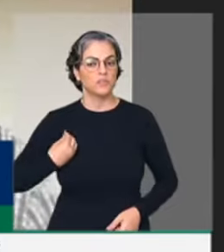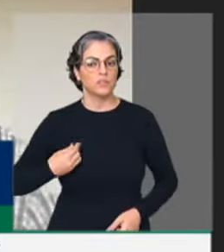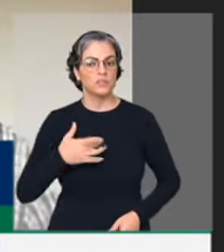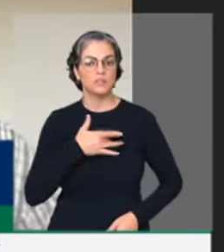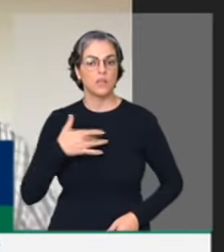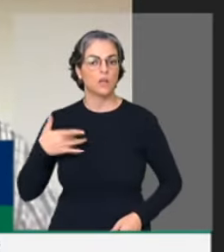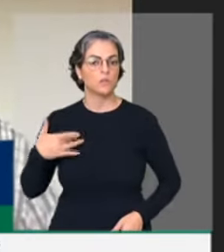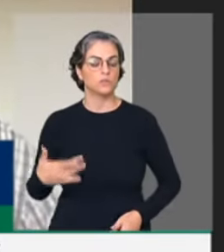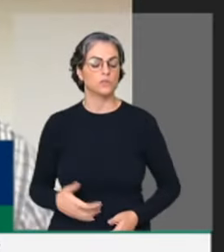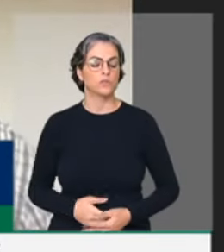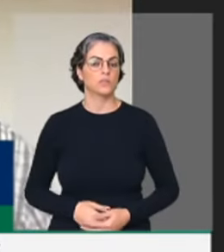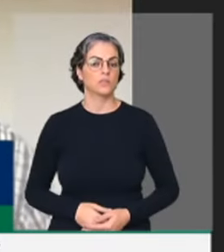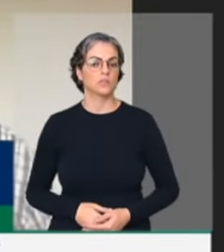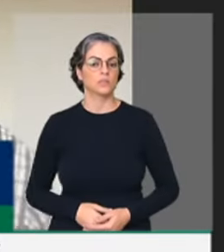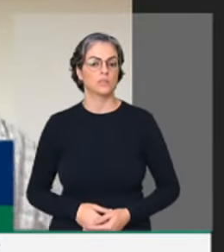QUEM PODE PAGAR E NÃO DISPONIBILIZAR LEITO PARA O